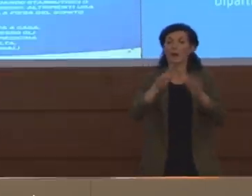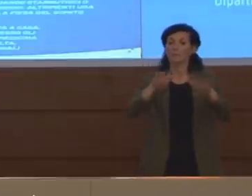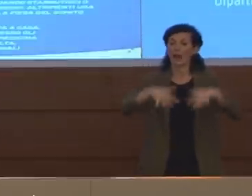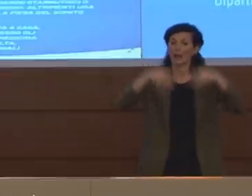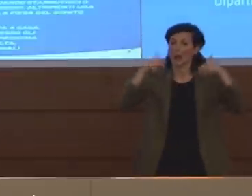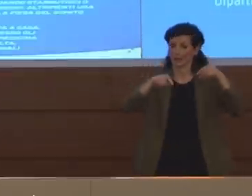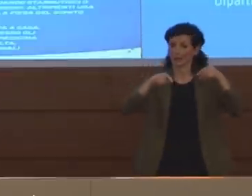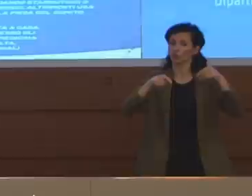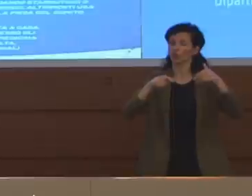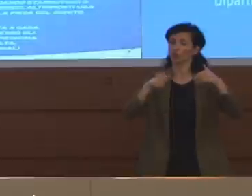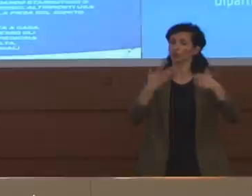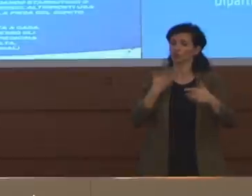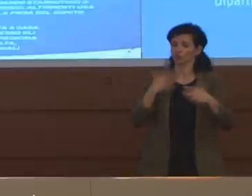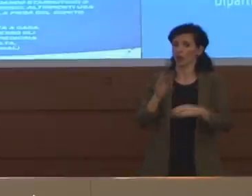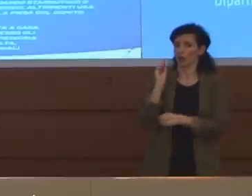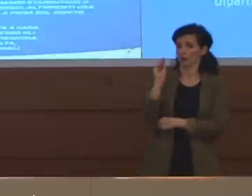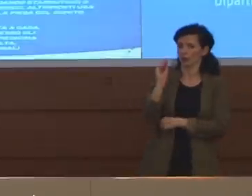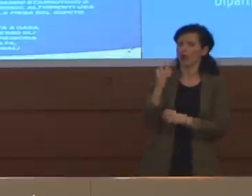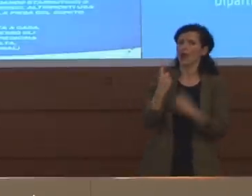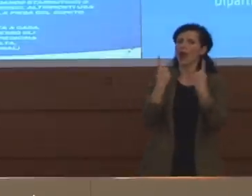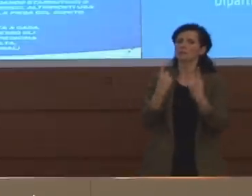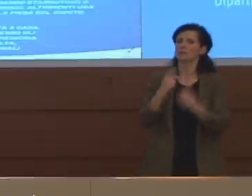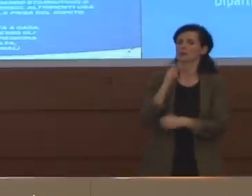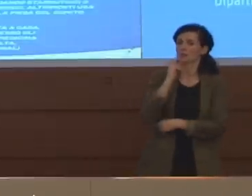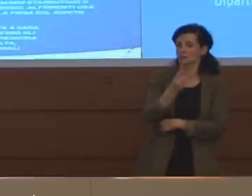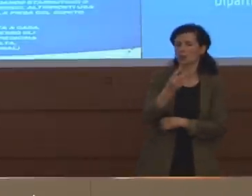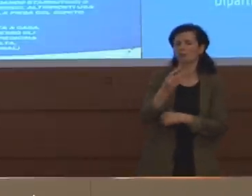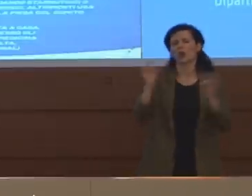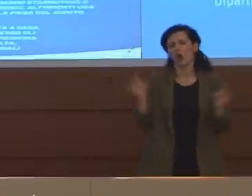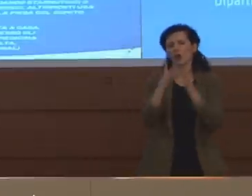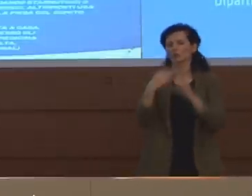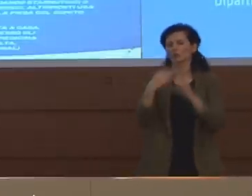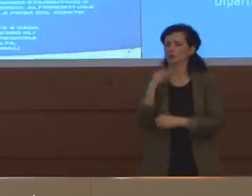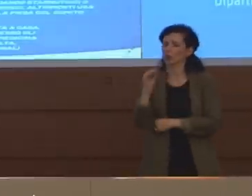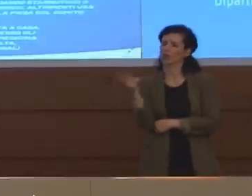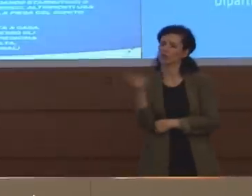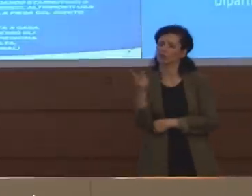risposta, nel frattempo approfitto di voi che siete sempre così gentili. Grazie.